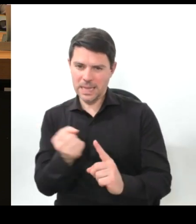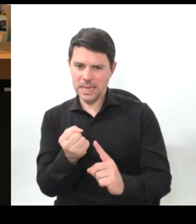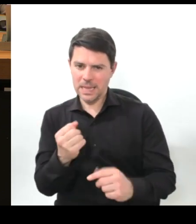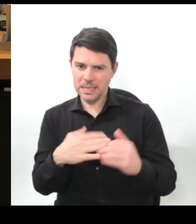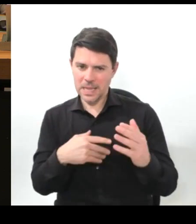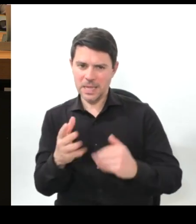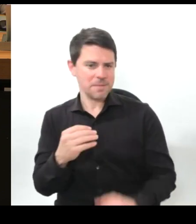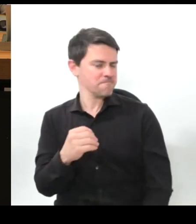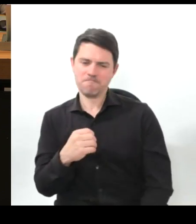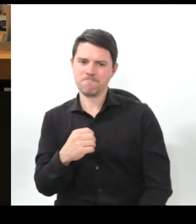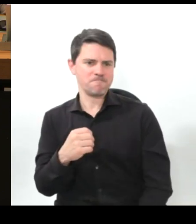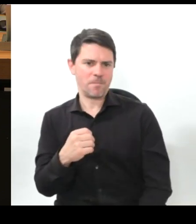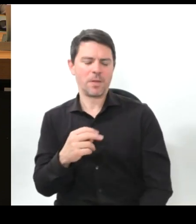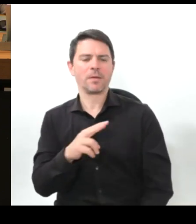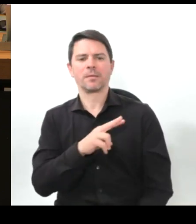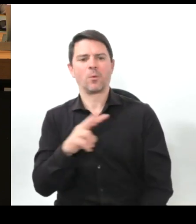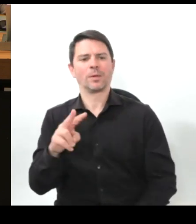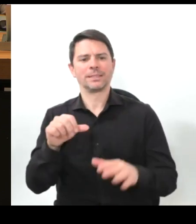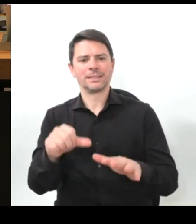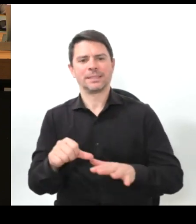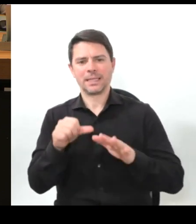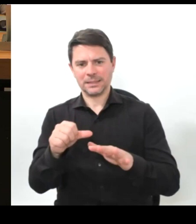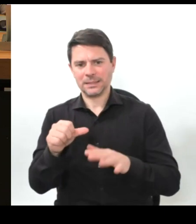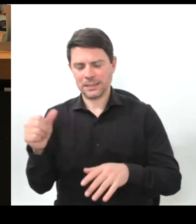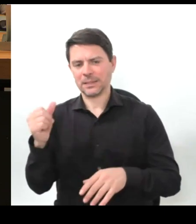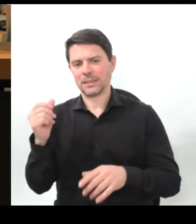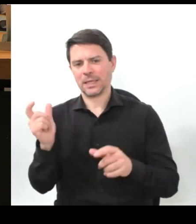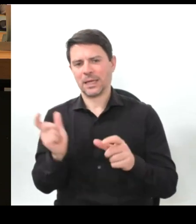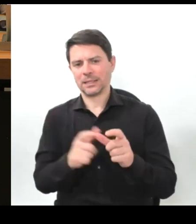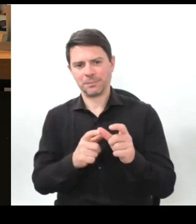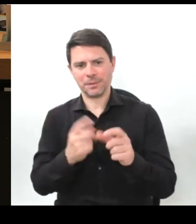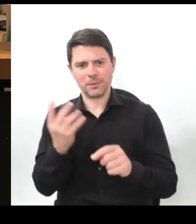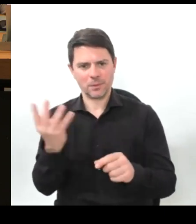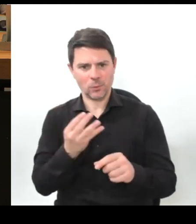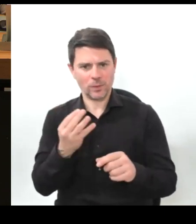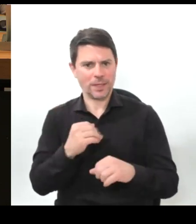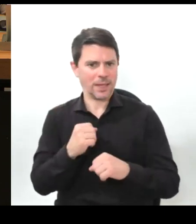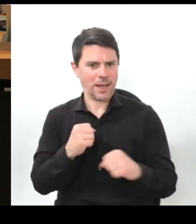Aber das eine ist das Handeln der Koalition beziehungsweise der Legislative, das andere die Umsetzung